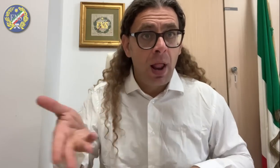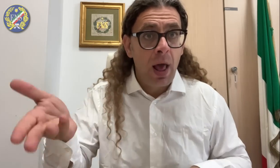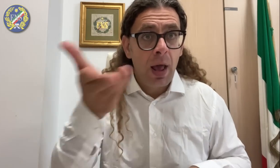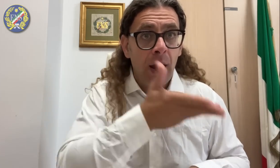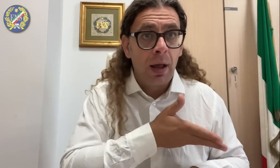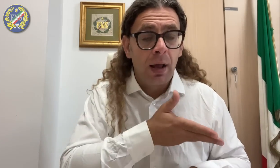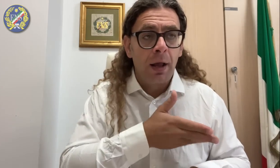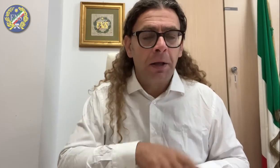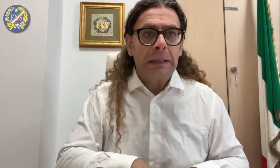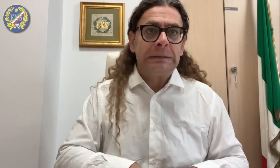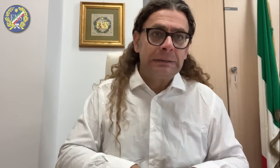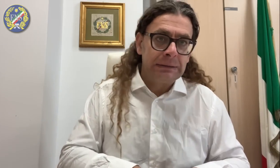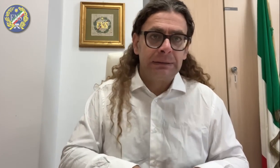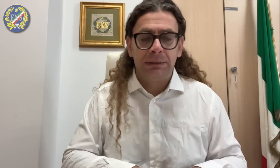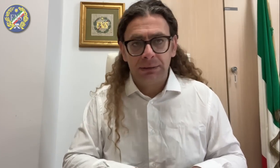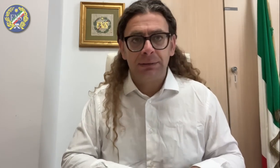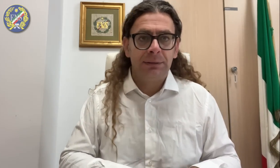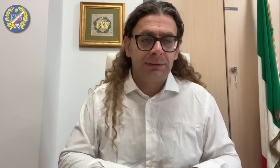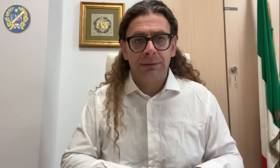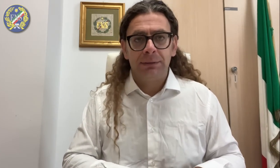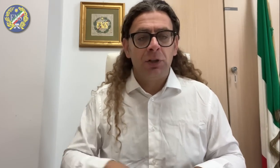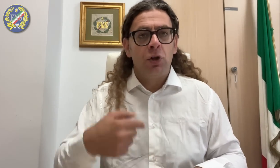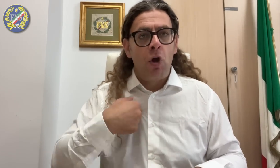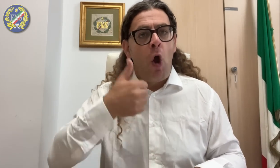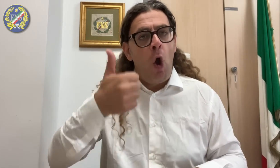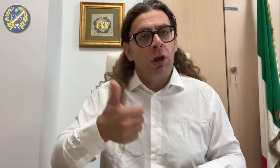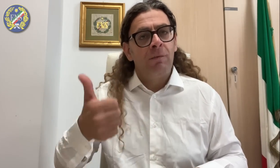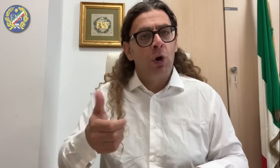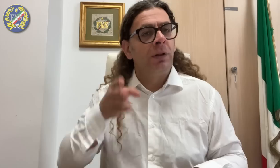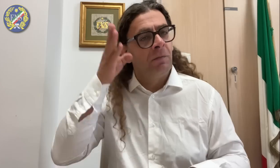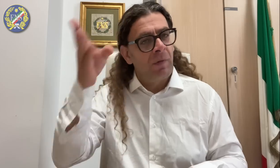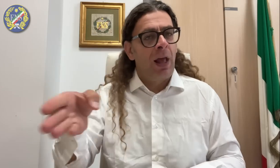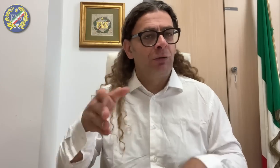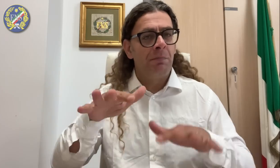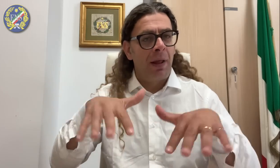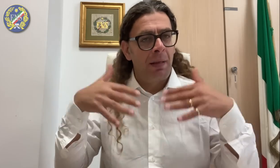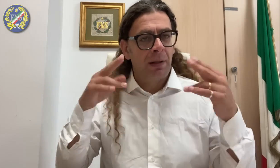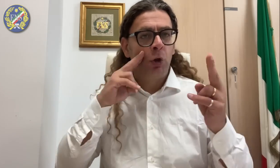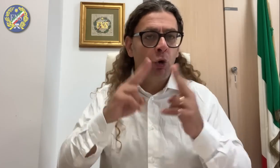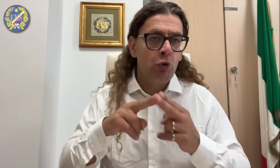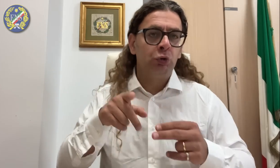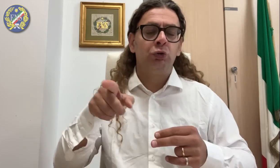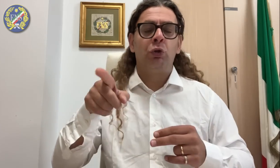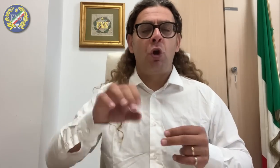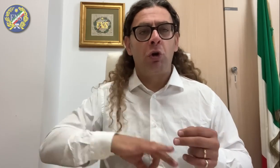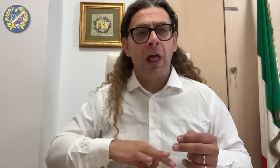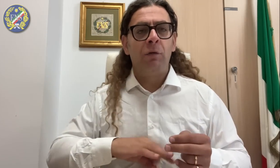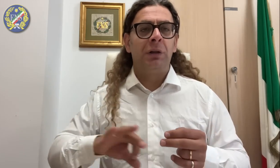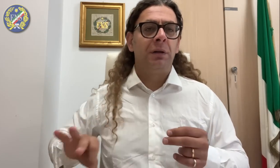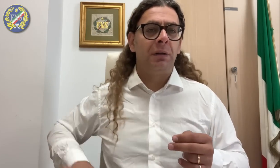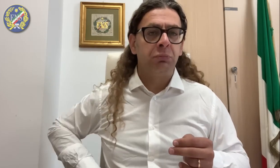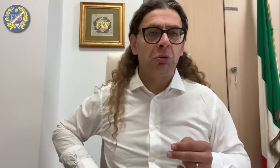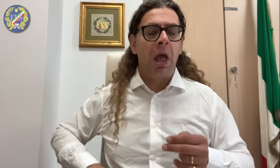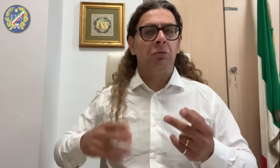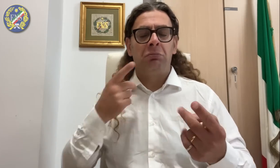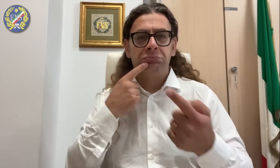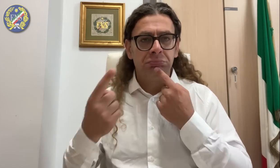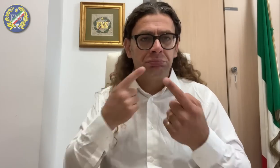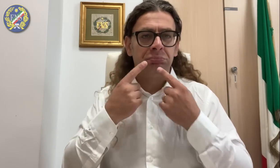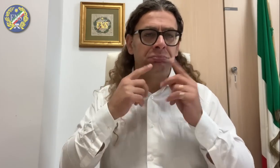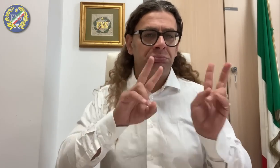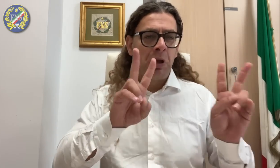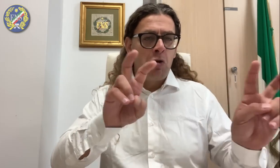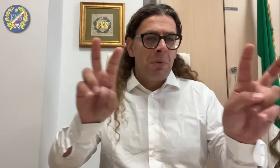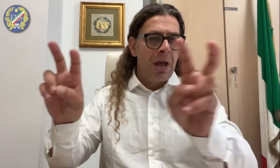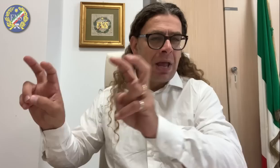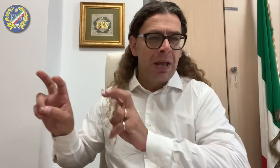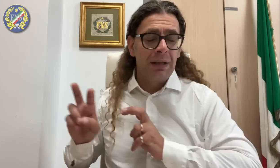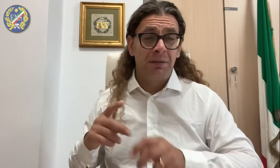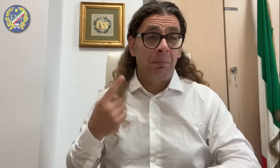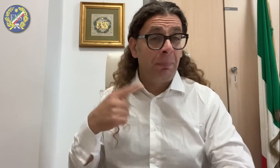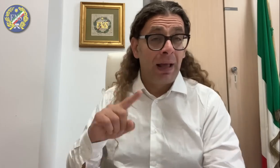“tutela dei sordi”, l’ENS non tutela forse le persone sorde? Ogni qual volta ho degli incontri istituzionali, con Deputati e Senatori ai quali presento una serie